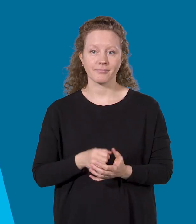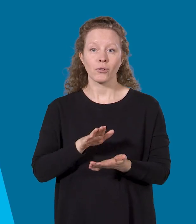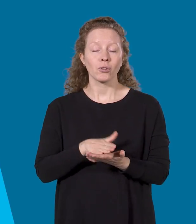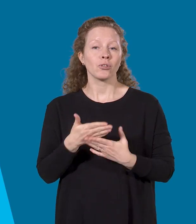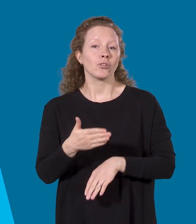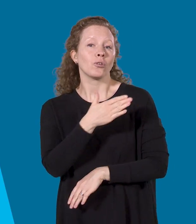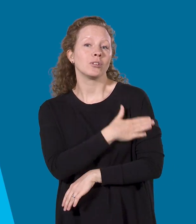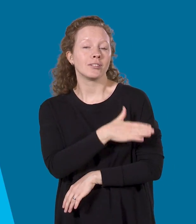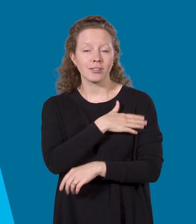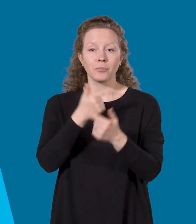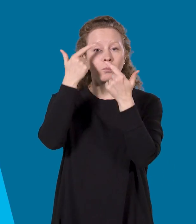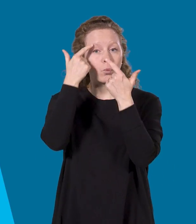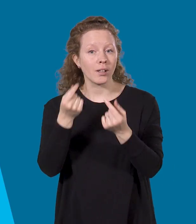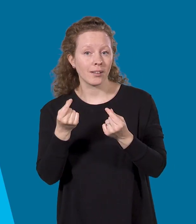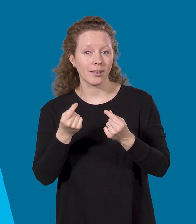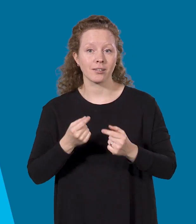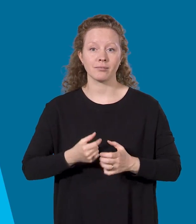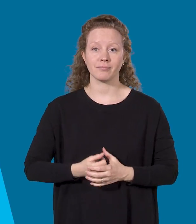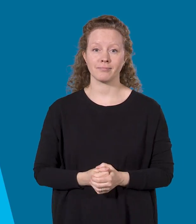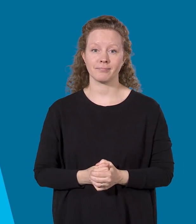Tolktjänstens pålitlighet.